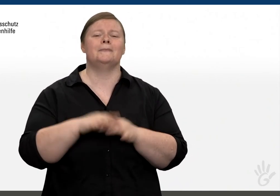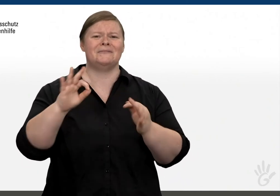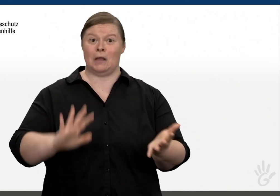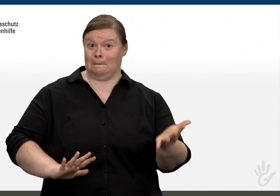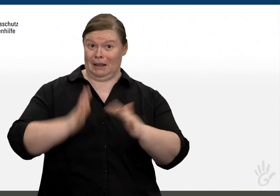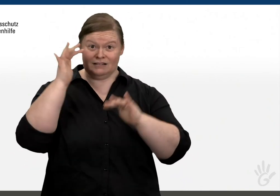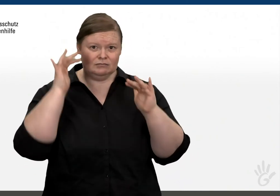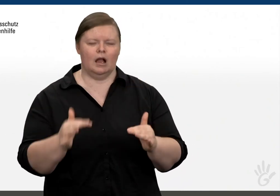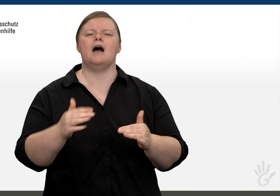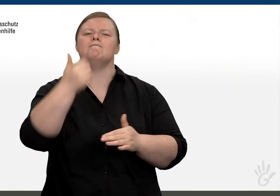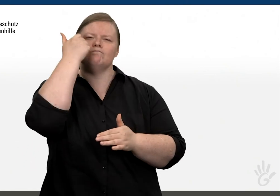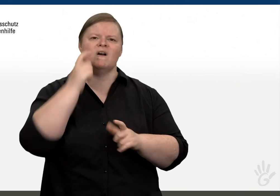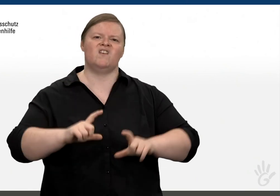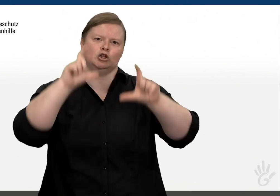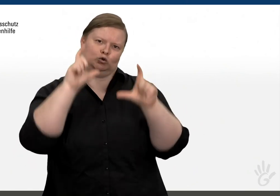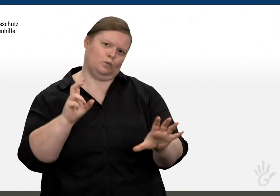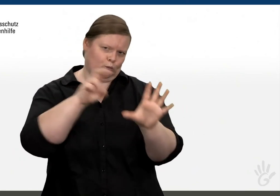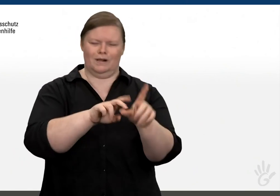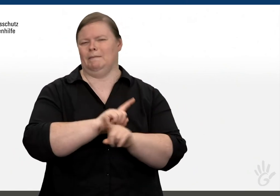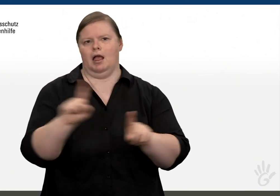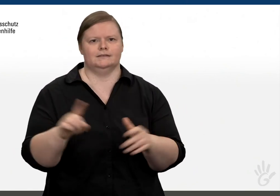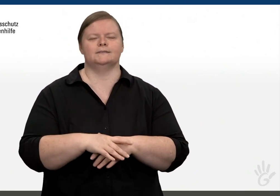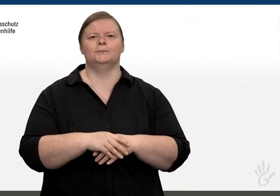Benutzen Sie im Brandfall niemals einen Fahrstuhl.